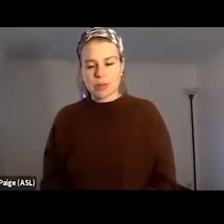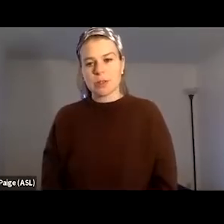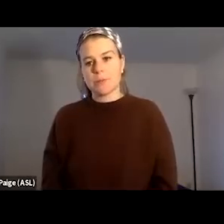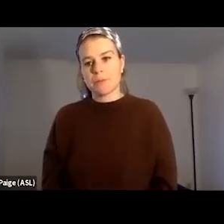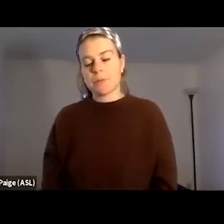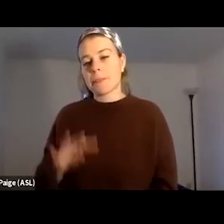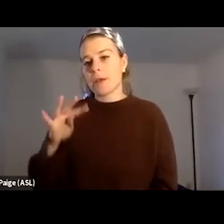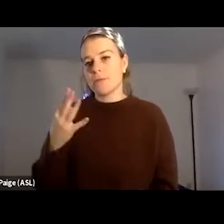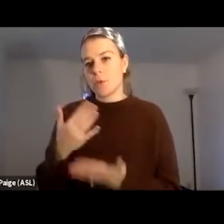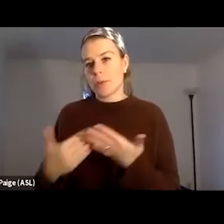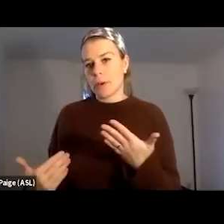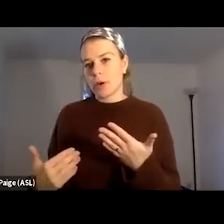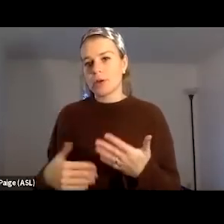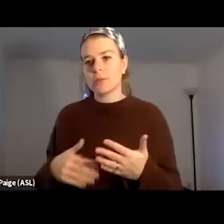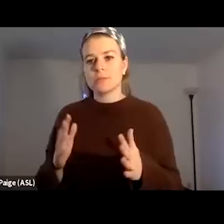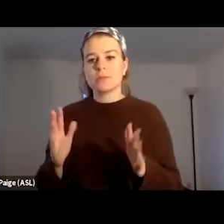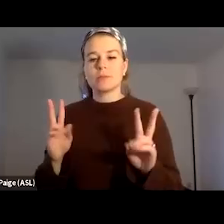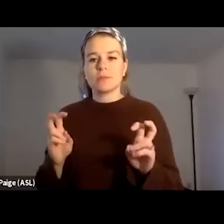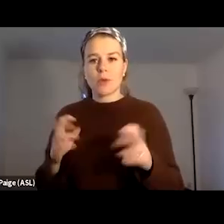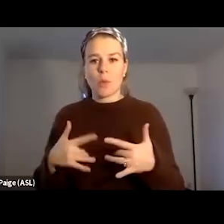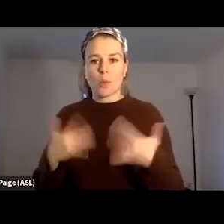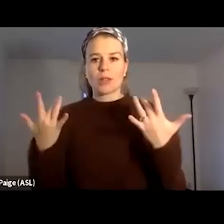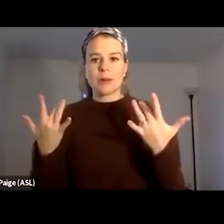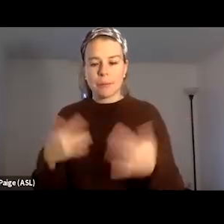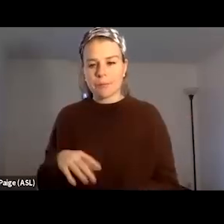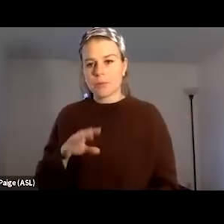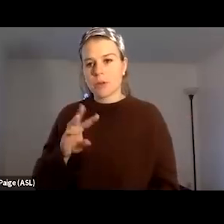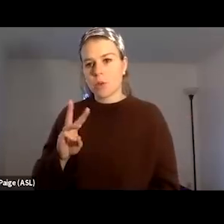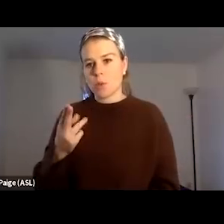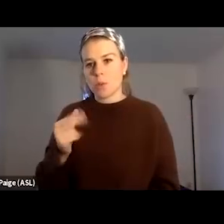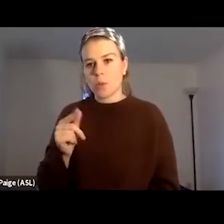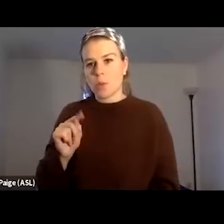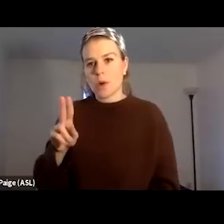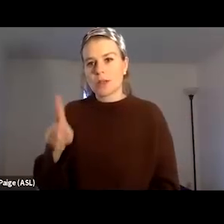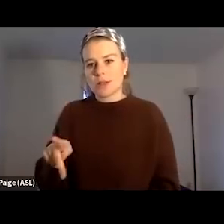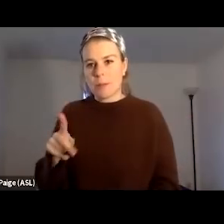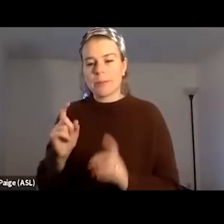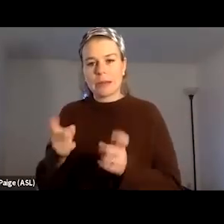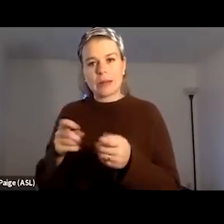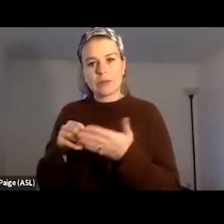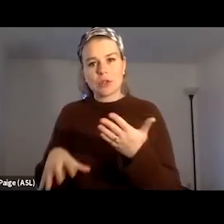Y la cuarta parte fue: "¿Qué pasa?" "¿Qué pasa?" les da a los estudiantes la oportunidad de hablar sobre lo que sucede en sus vidas,